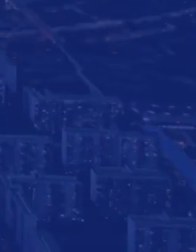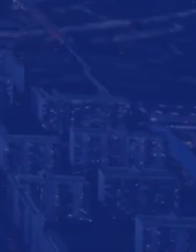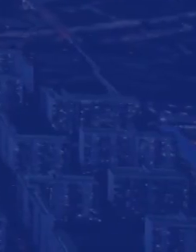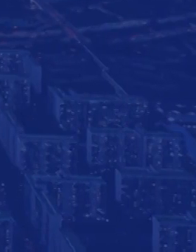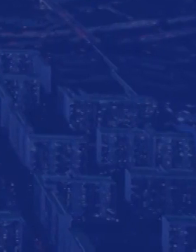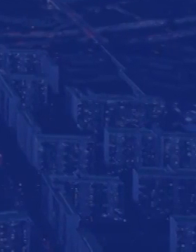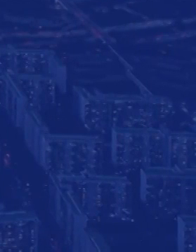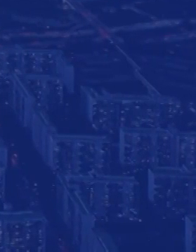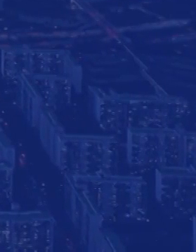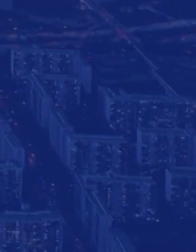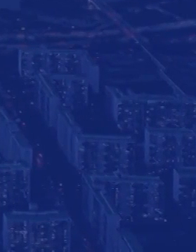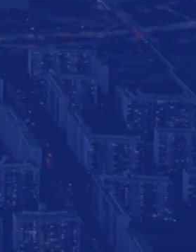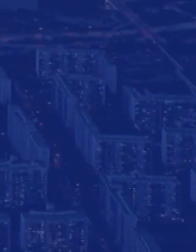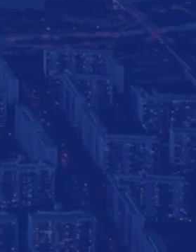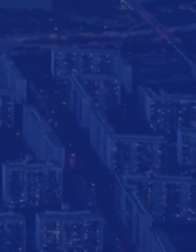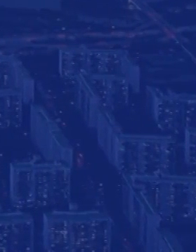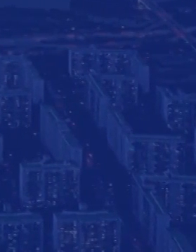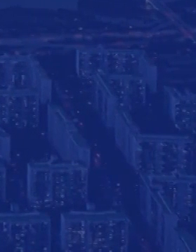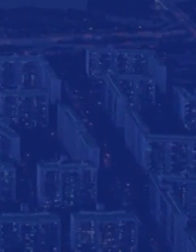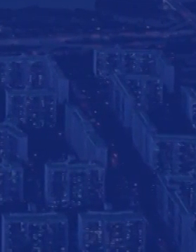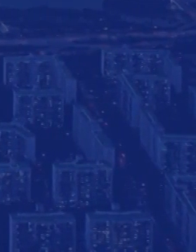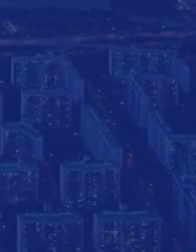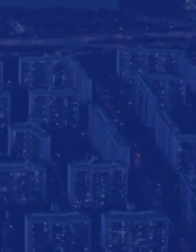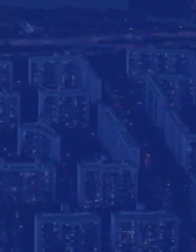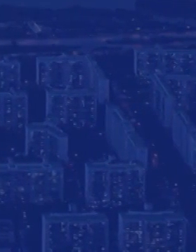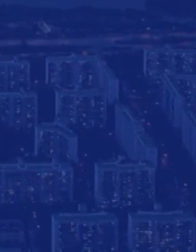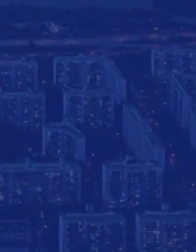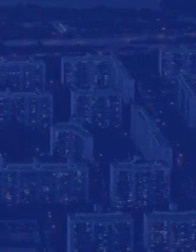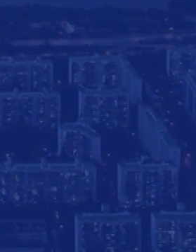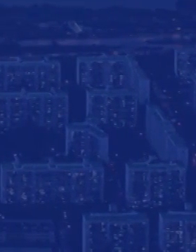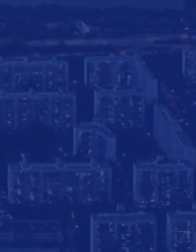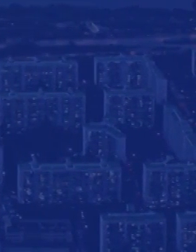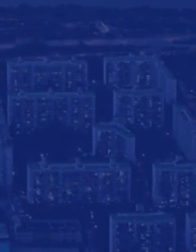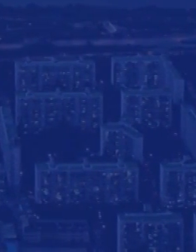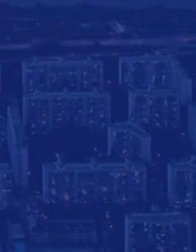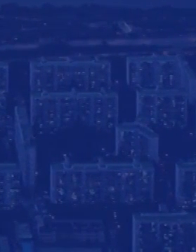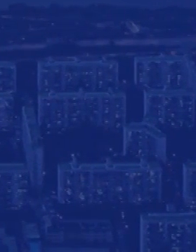물러나겠다는 뜻을 밝힌 신현수 청와대 민정수석이 이틀 동안 휴가를 냈습니다.